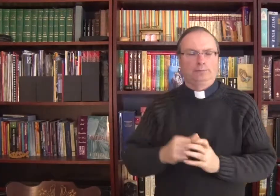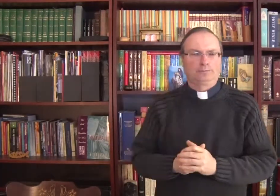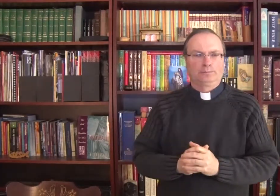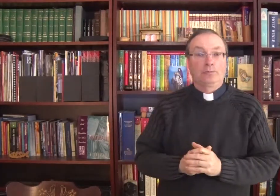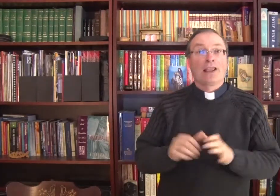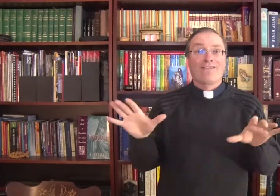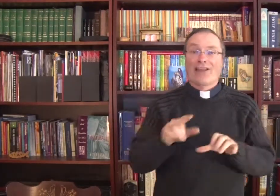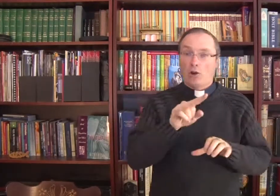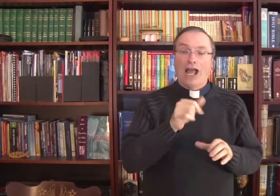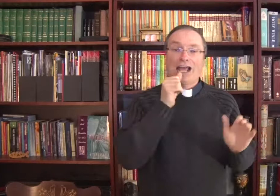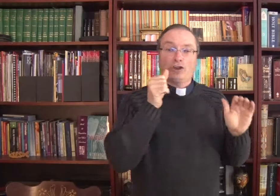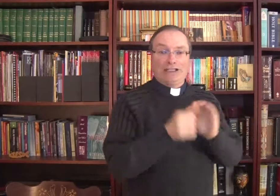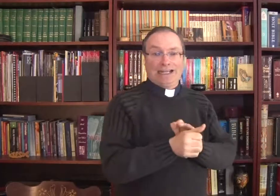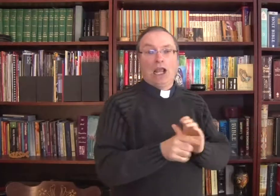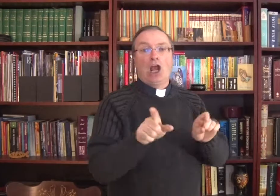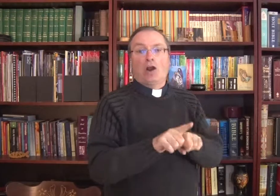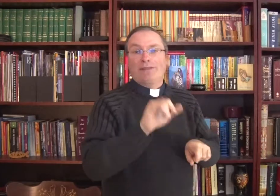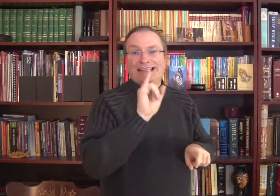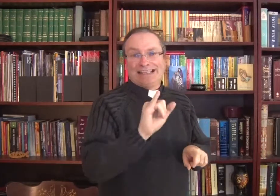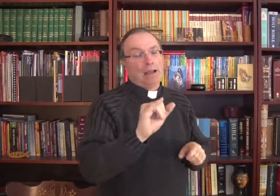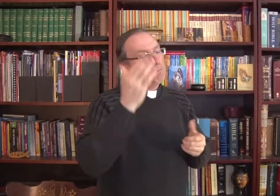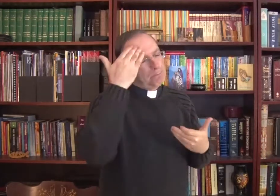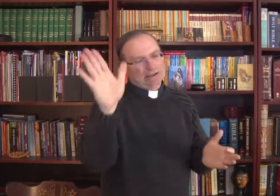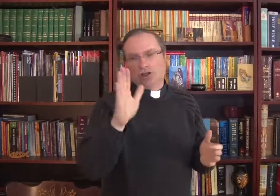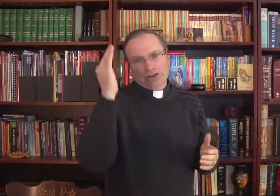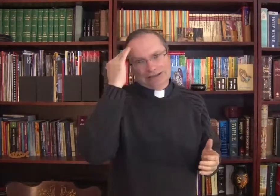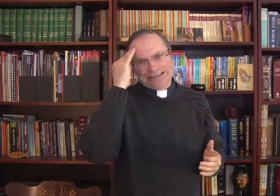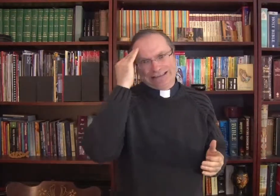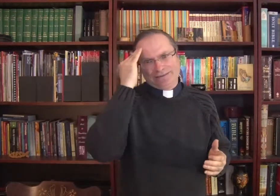Fait-le dans le secret, comme si personne ne le sait,